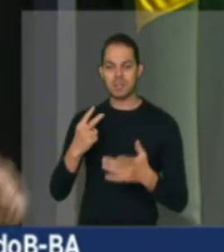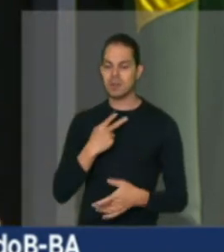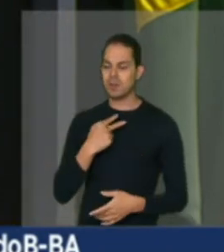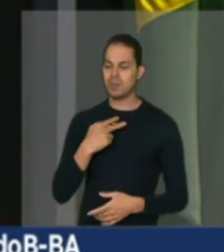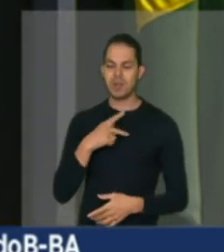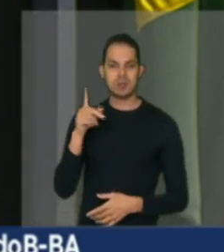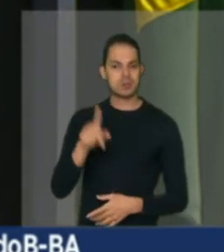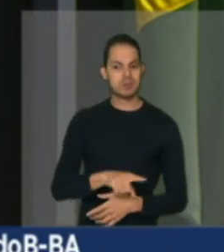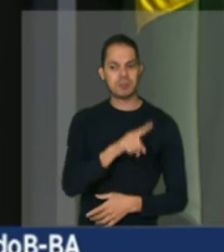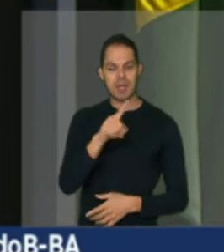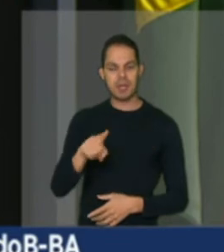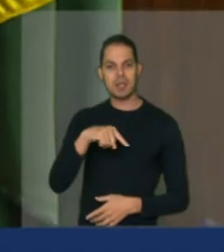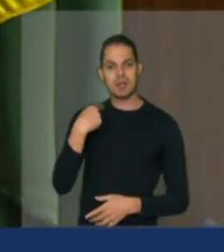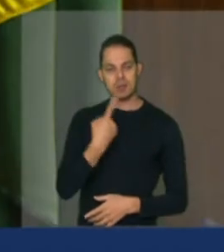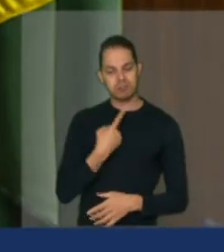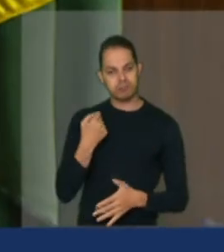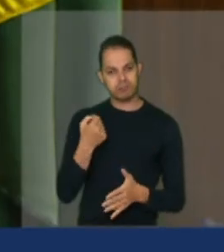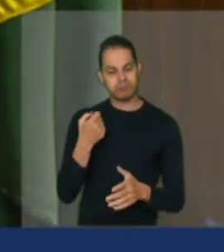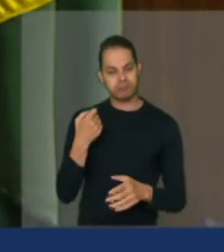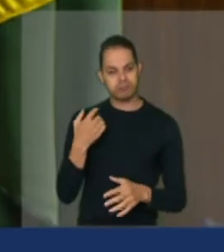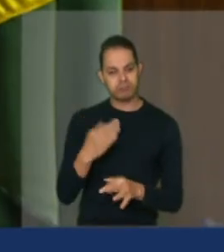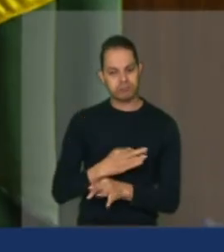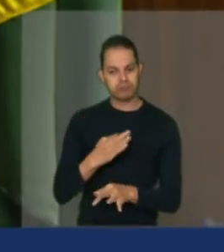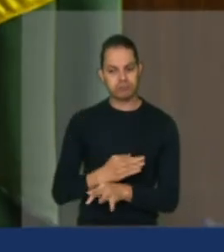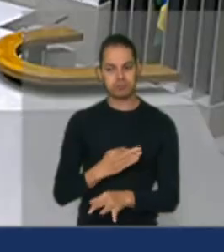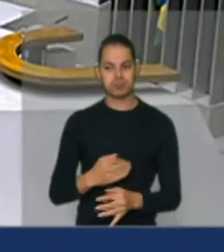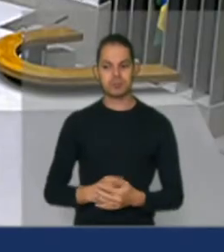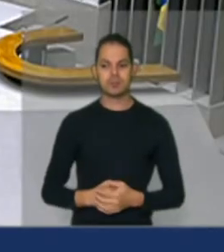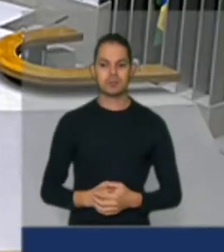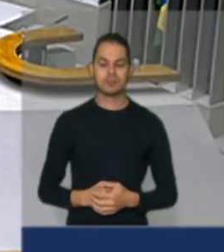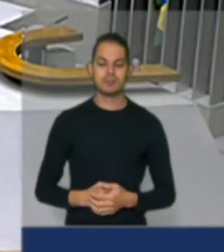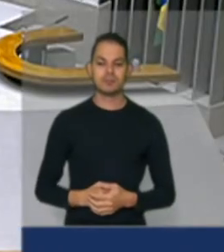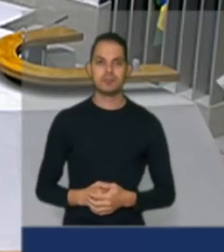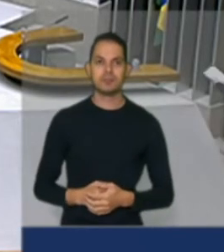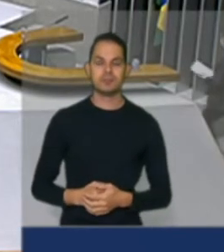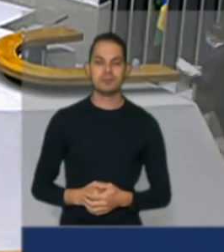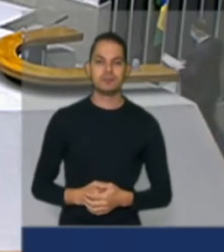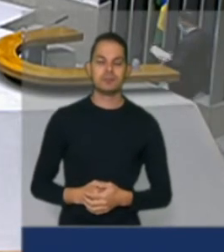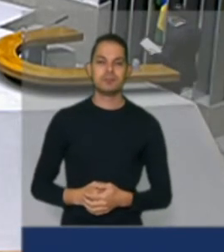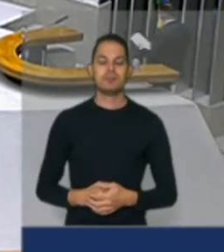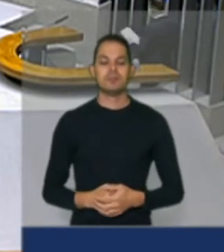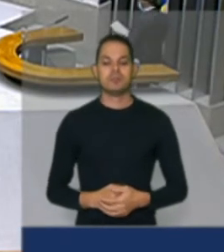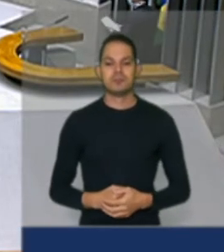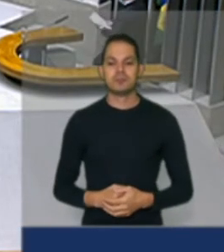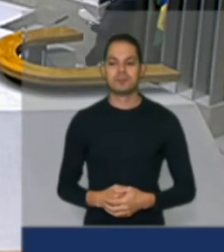NÃO, CHEGA, NÓS VAMOS RESISTIR. [DEPUTADO]: SENHOR PRESIDENTE, EU QUERIA, QUANDO POSSÍVEL AÍ, EU JÁ ESTOU INSCRITO PARA FALAR COMO